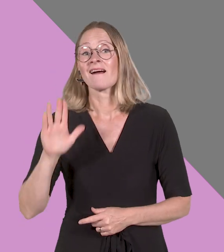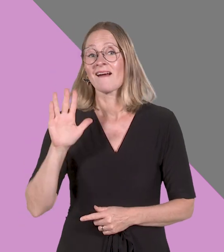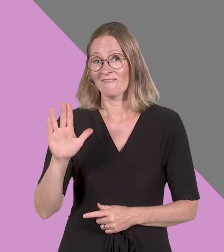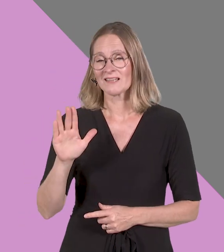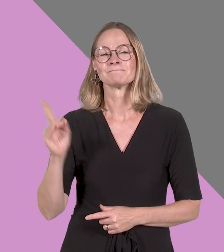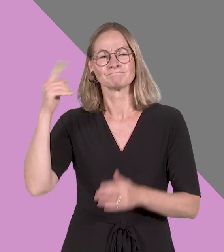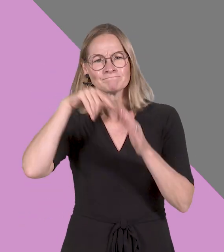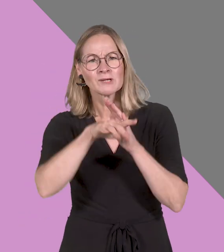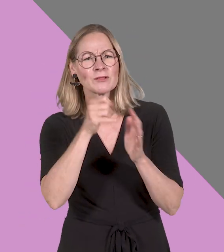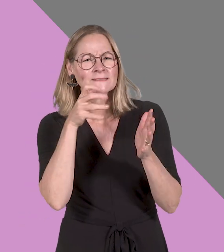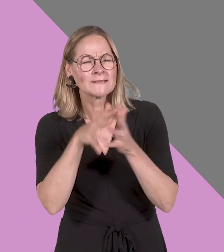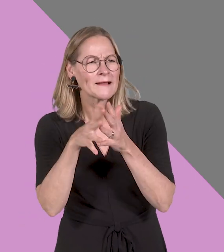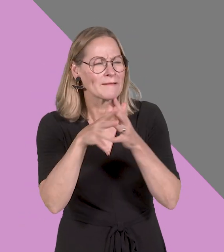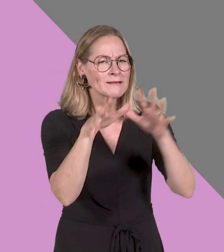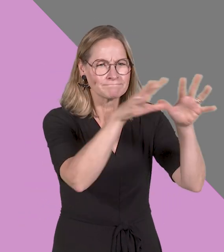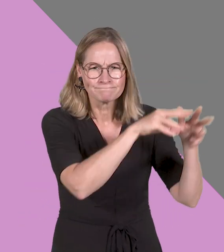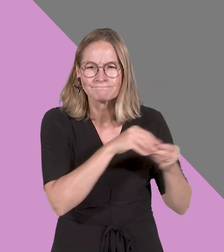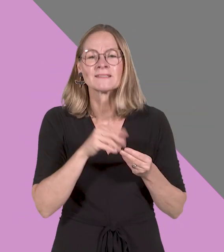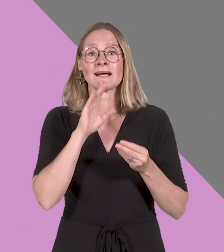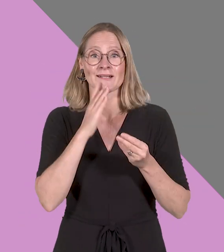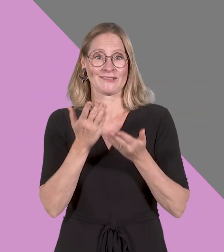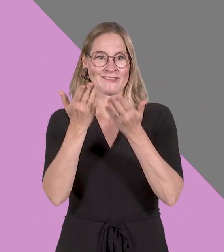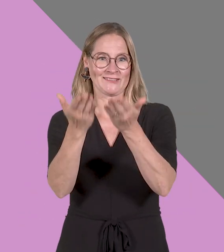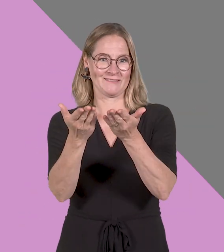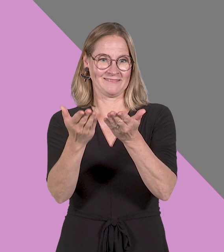Gavin ottaa asiasta selvää ja kertoo sinullekin.